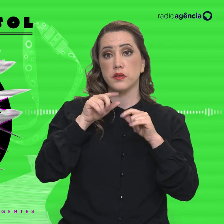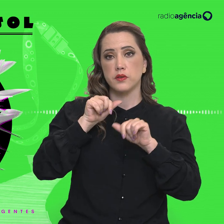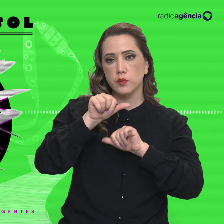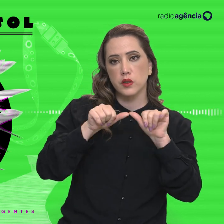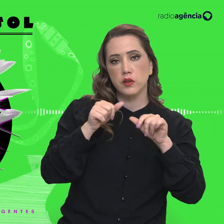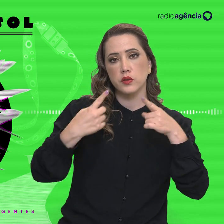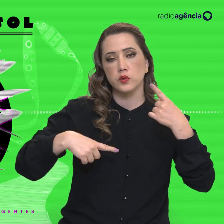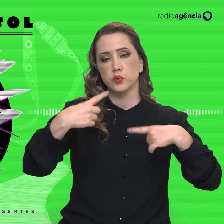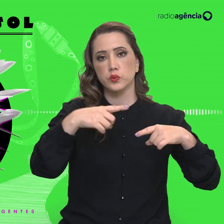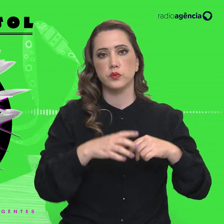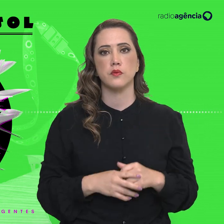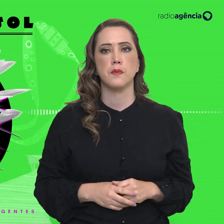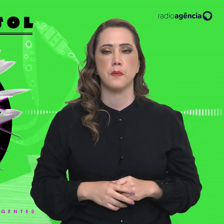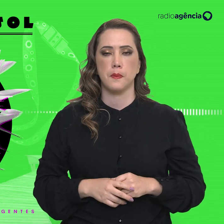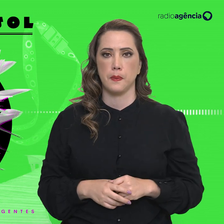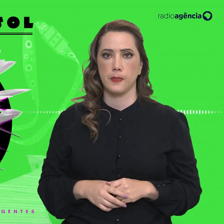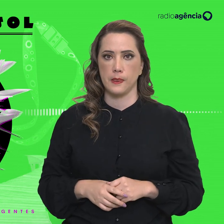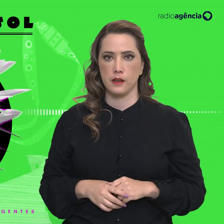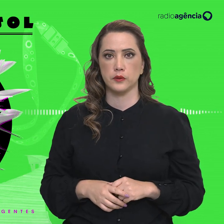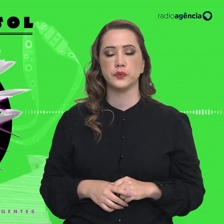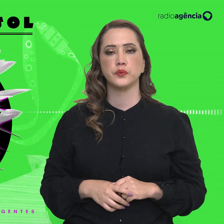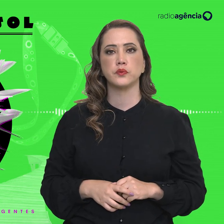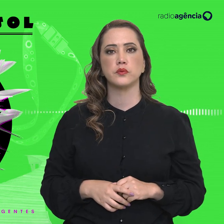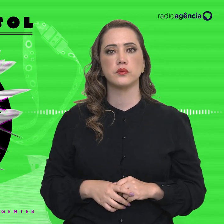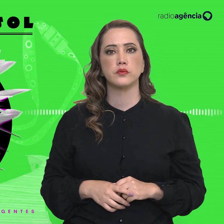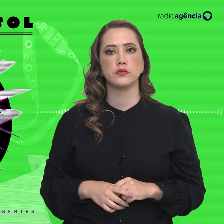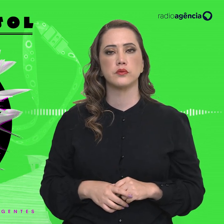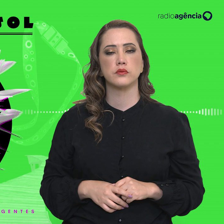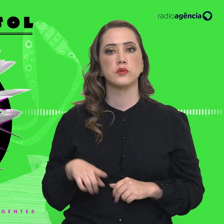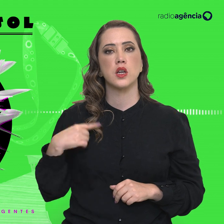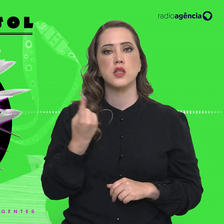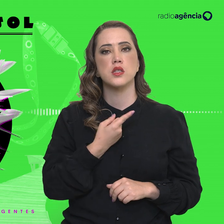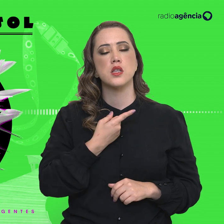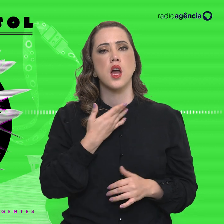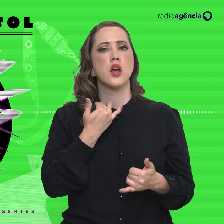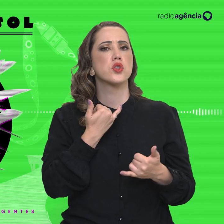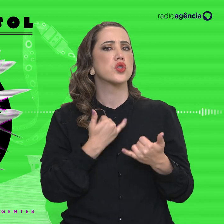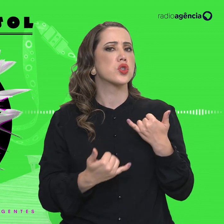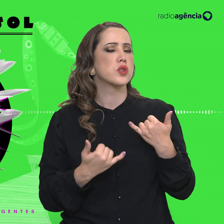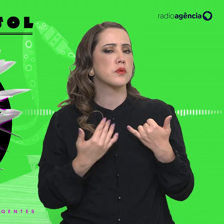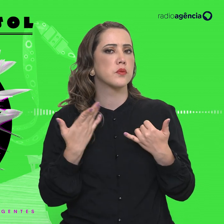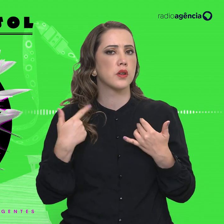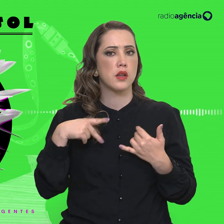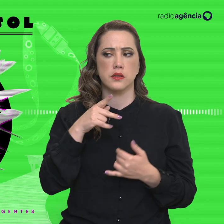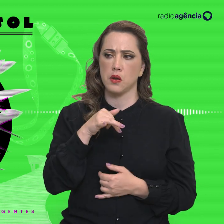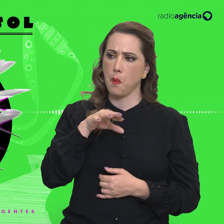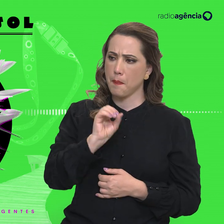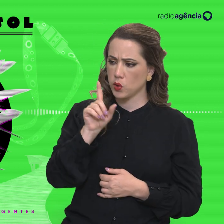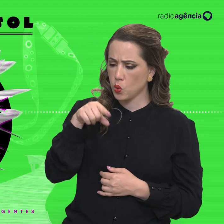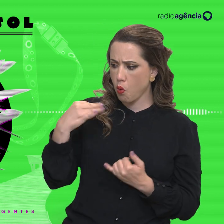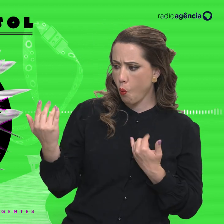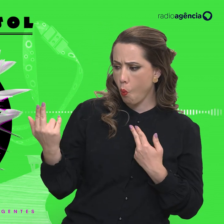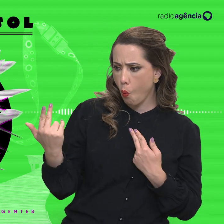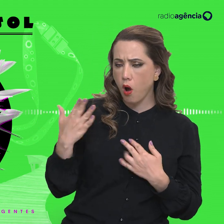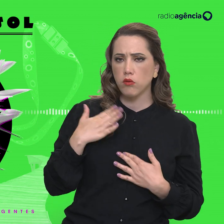[Diogo Defante com voz acelerada] E se a gente fizesse para deixar mais claro uma SIMULAÇÃO! [mudando o canal da tv] 🎶 Nossa! [Internauta digitando] Pedro Alcântara é como eu? Eu também sou autista.